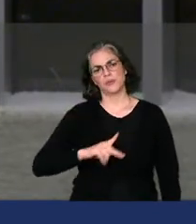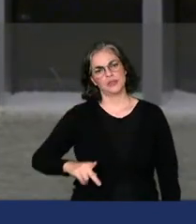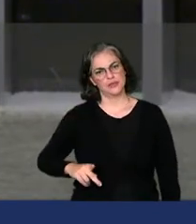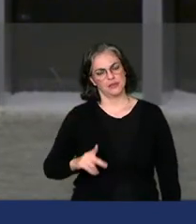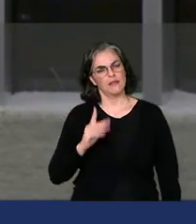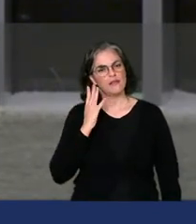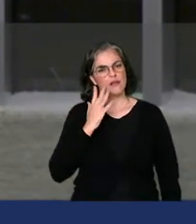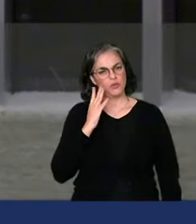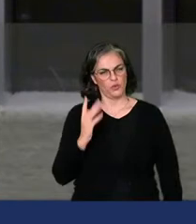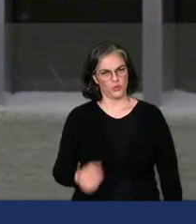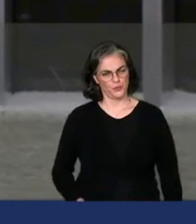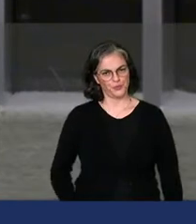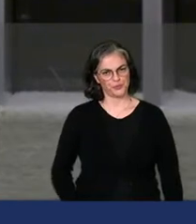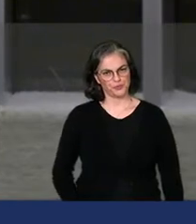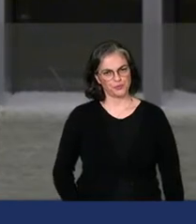BARROS , COM A AQUEÇO ÊNCIA DE VOSSA EXCELÊNCIA,